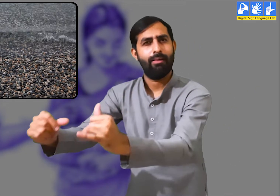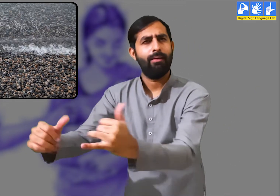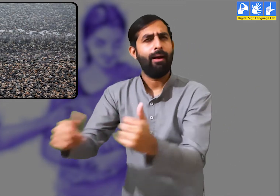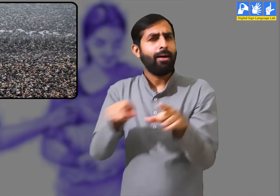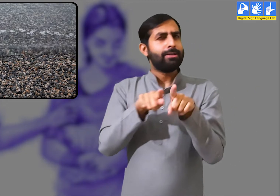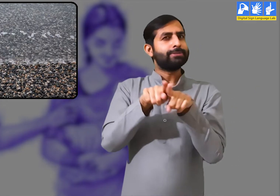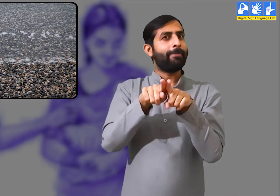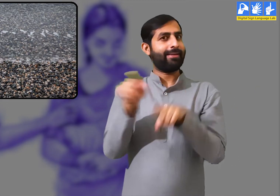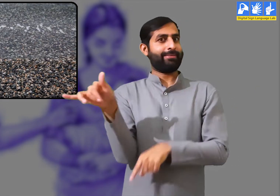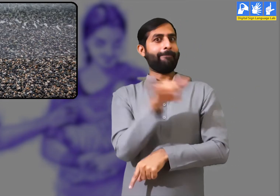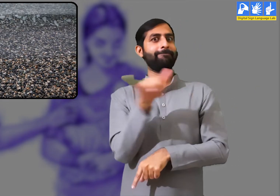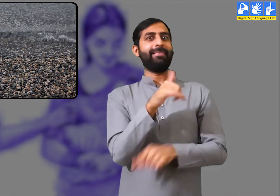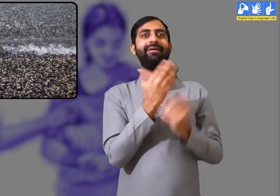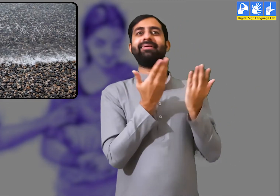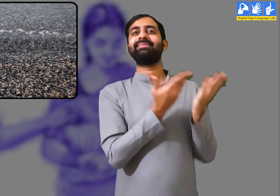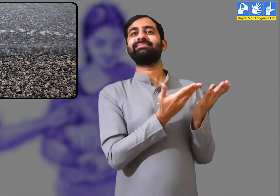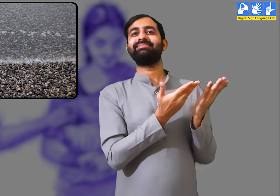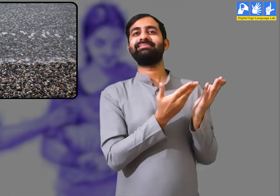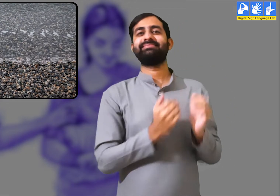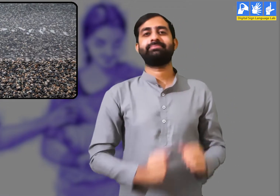कवि ने यह उदहारण देकर इस बात को समझाया हैं।